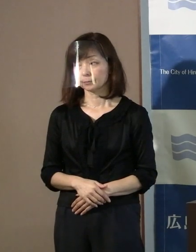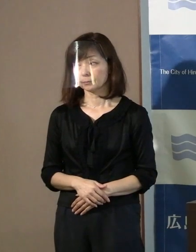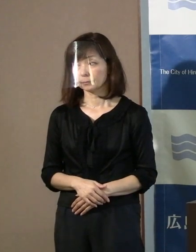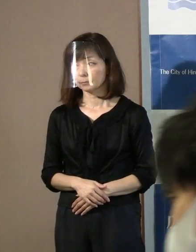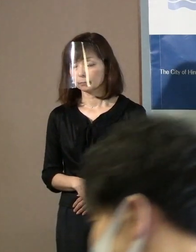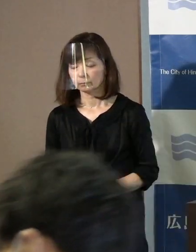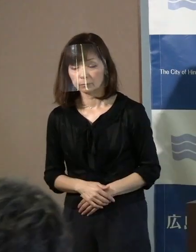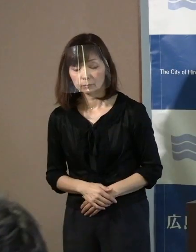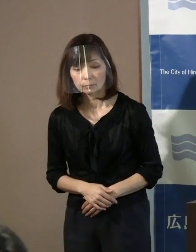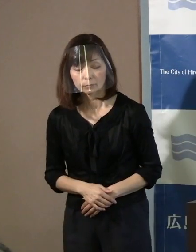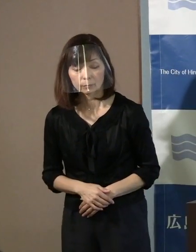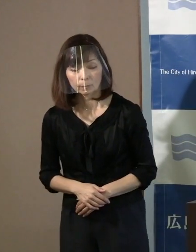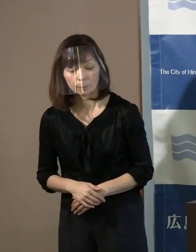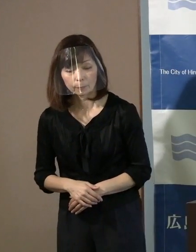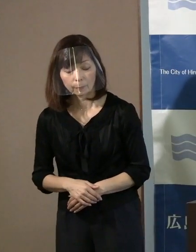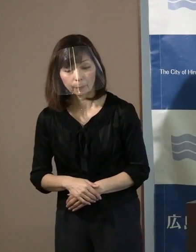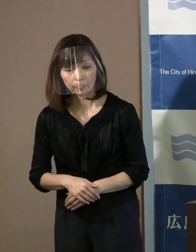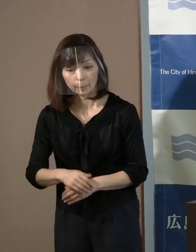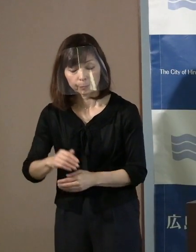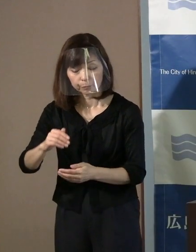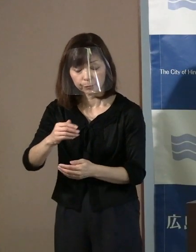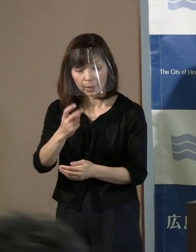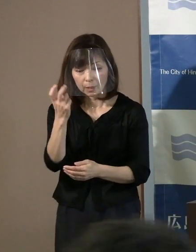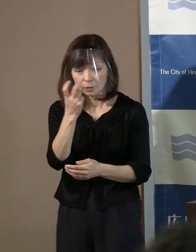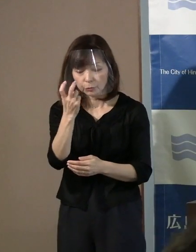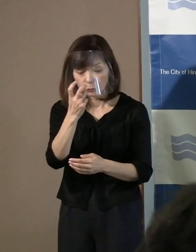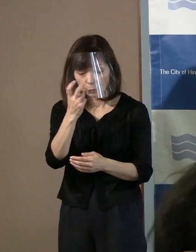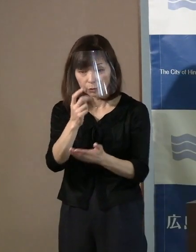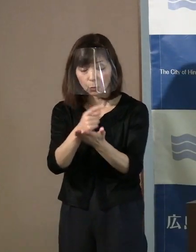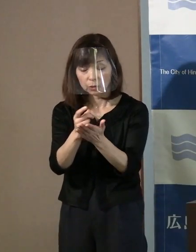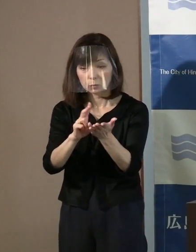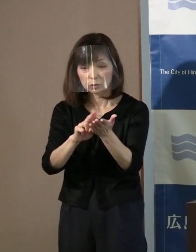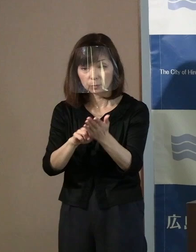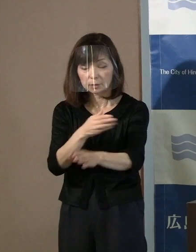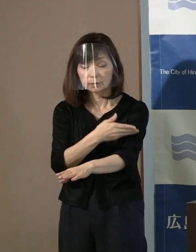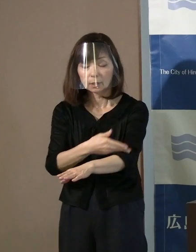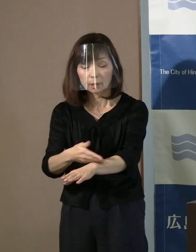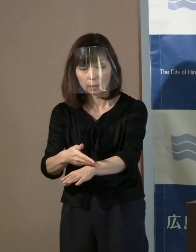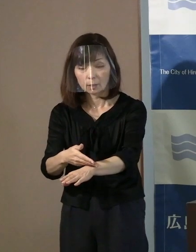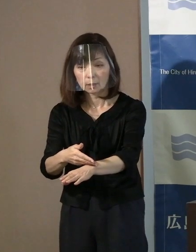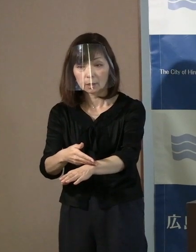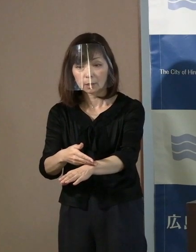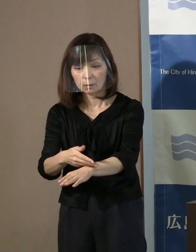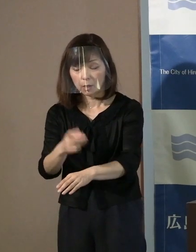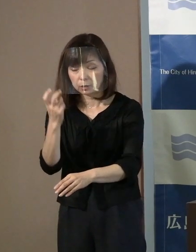(市職員)元々発掘調査の方針を決めた経緯が､ 試掘調査を当然行っておりまして､